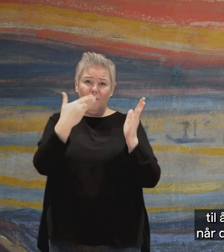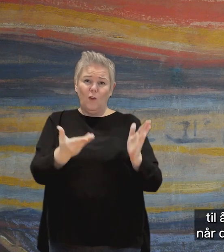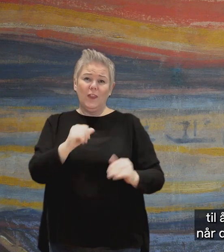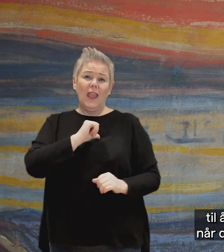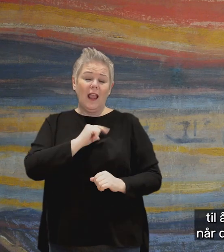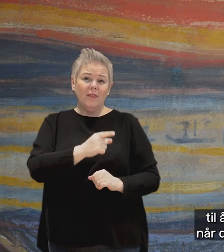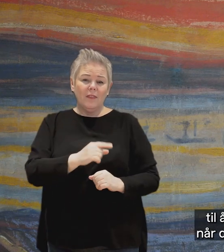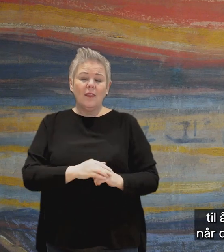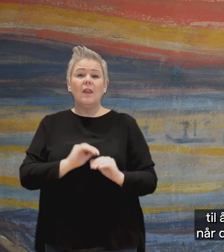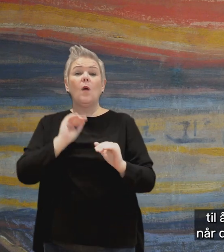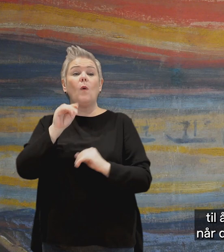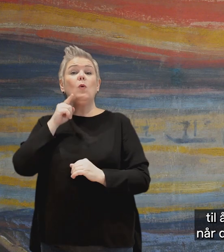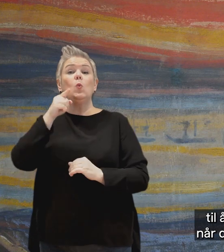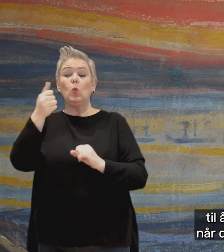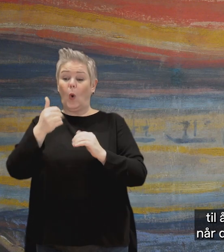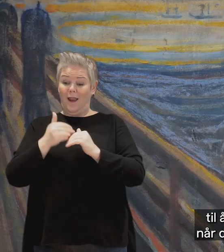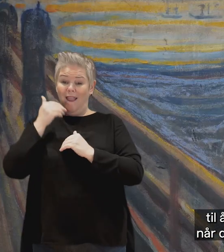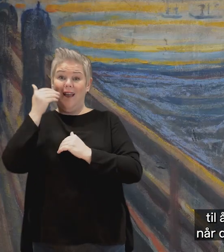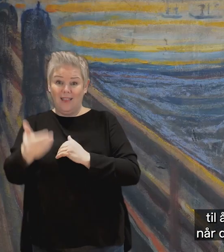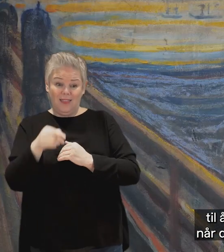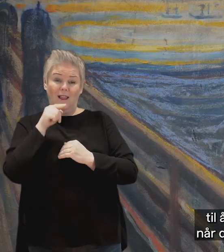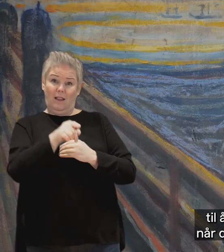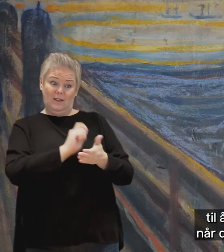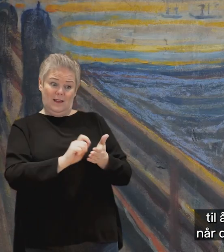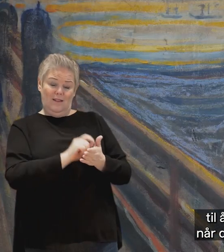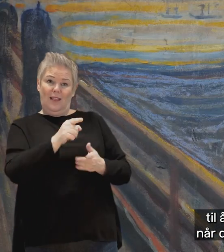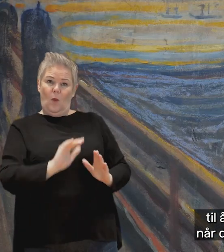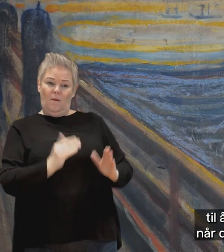til å uttrykke angst når de kommuniserer.